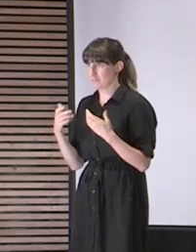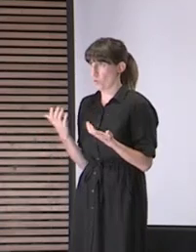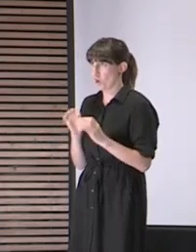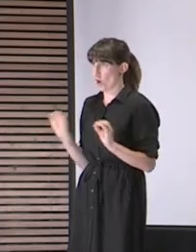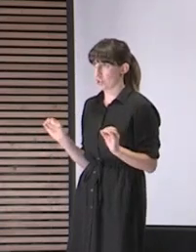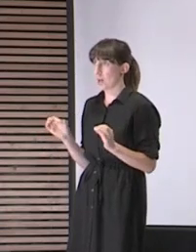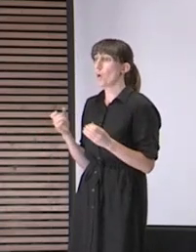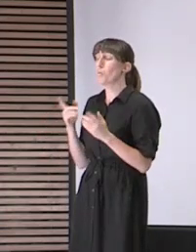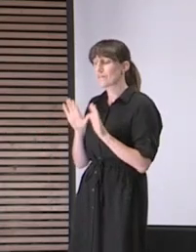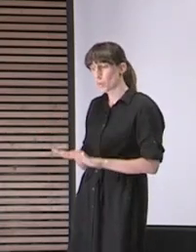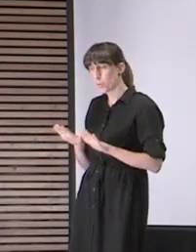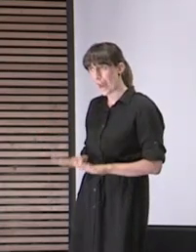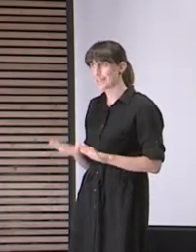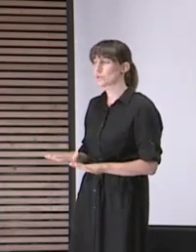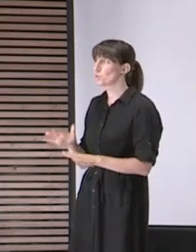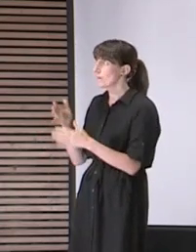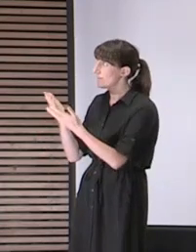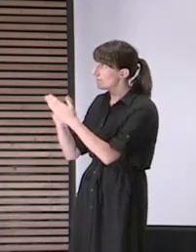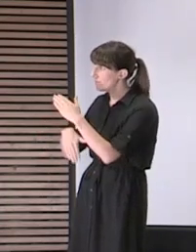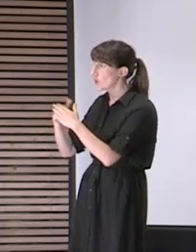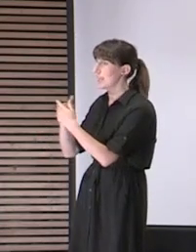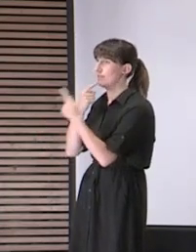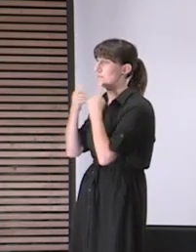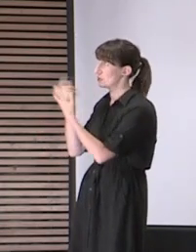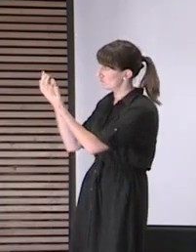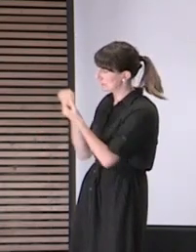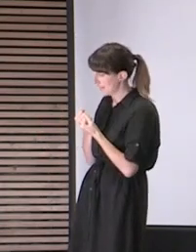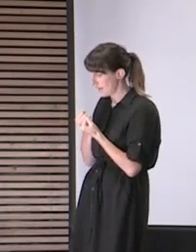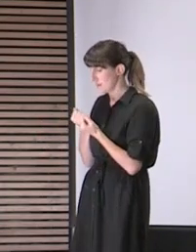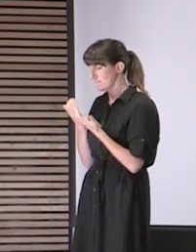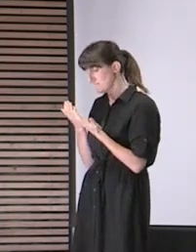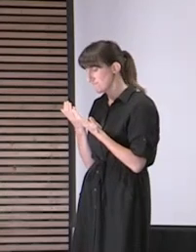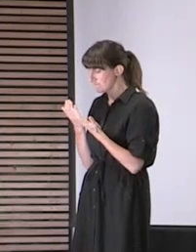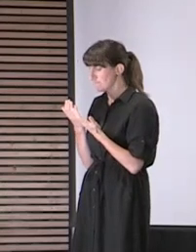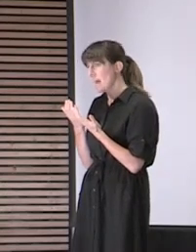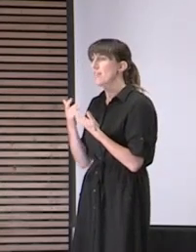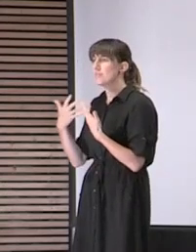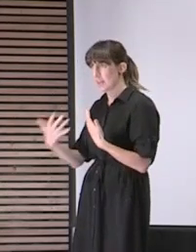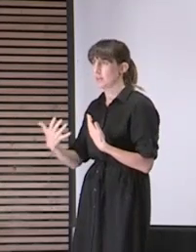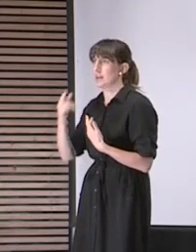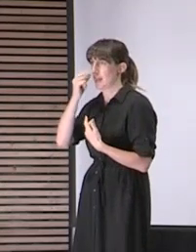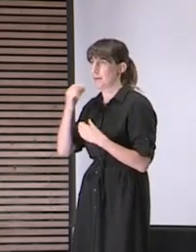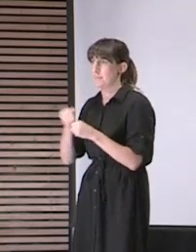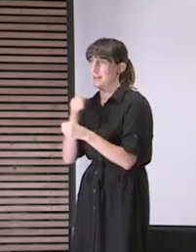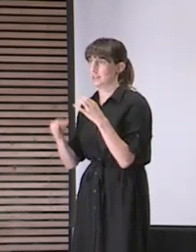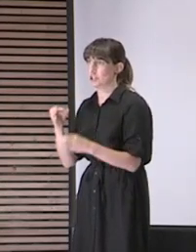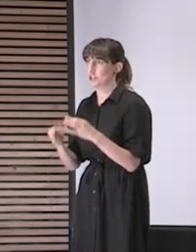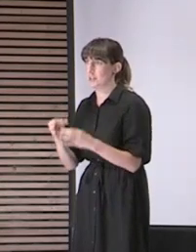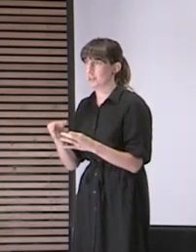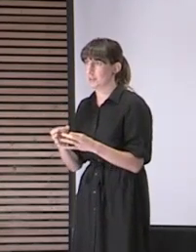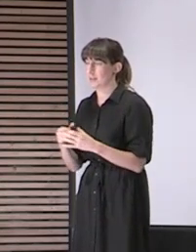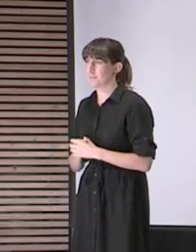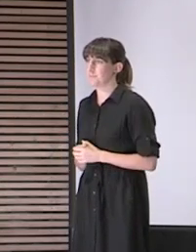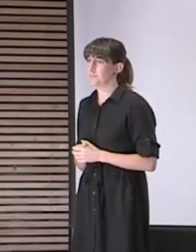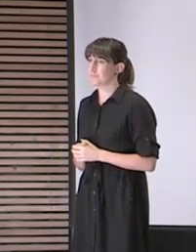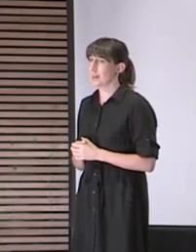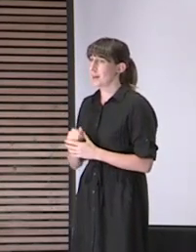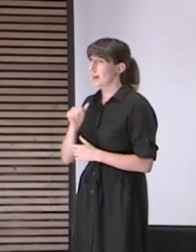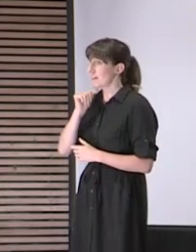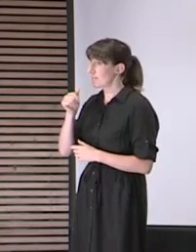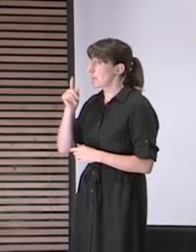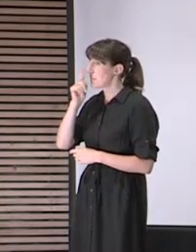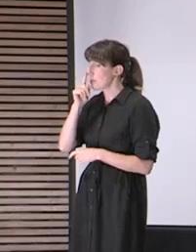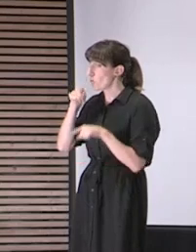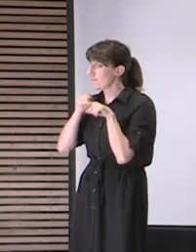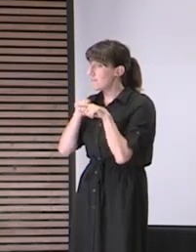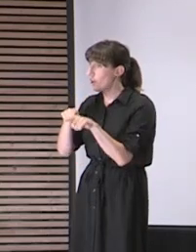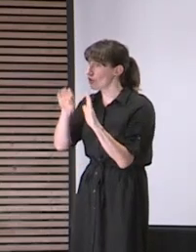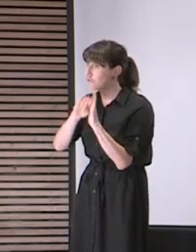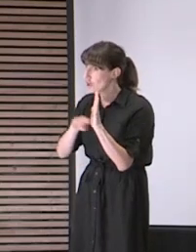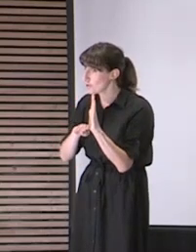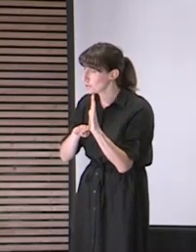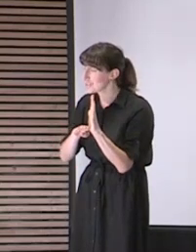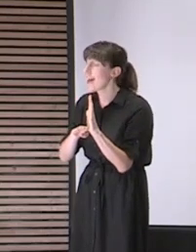saldremos del nivel 4. Porque